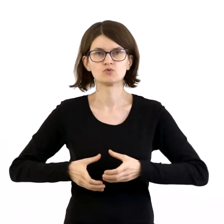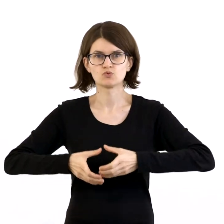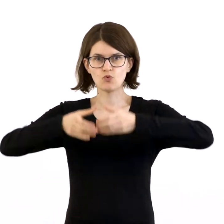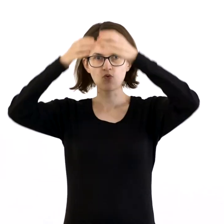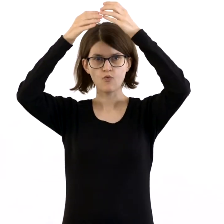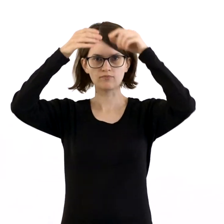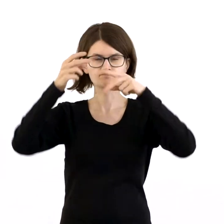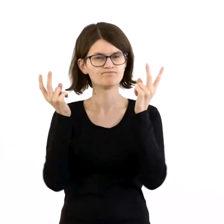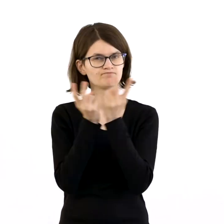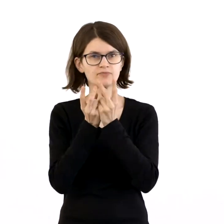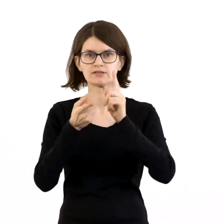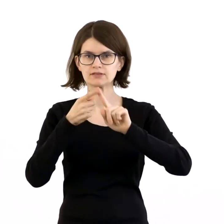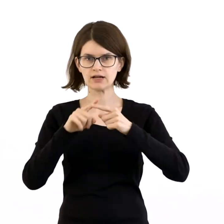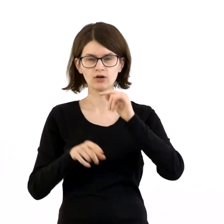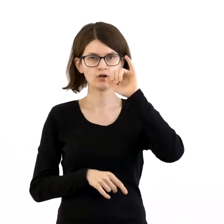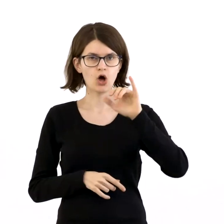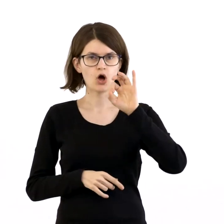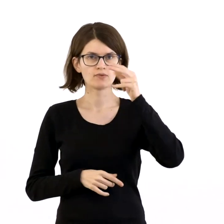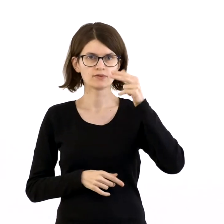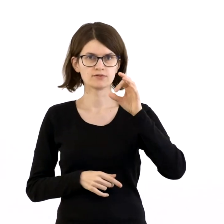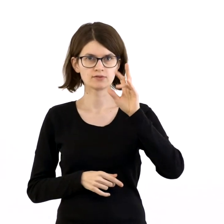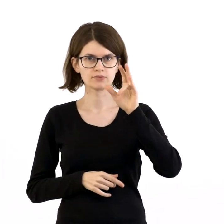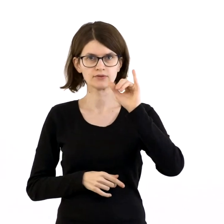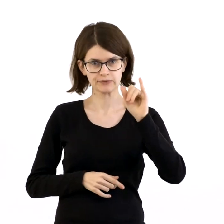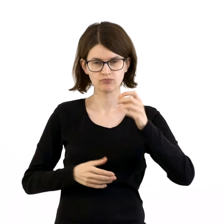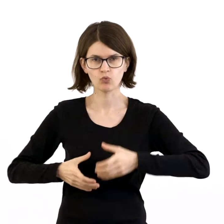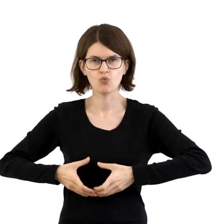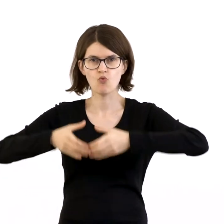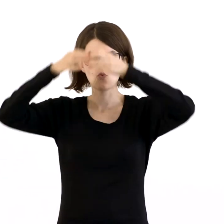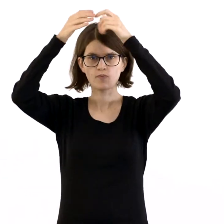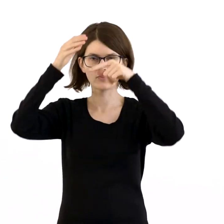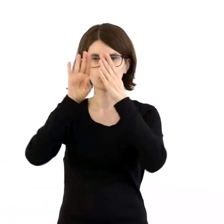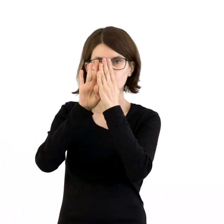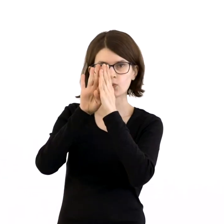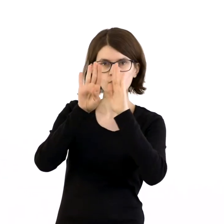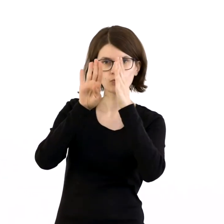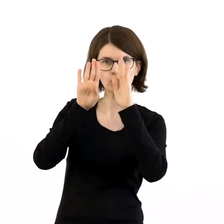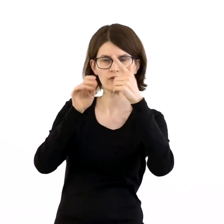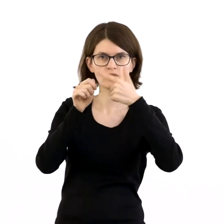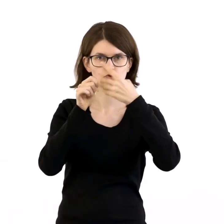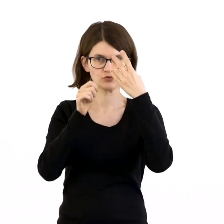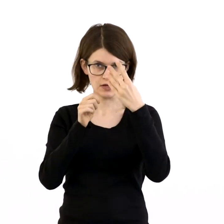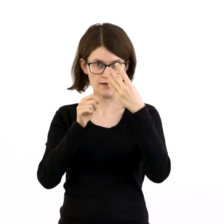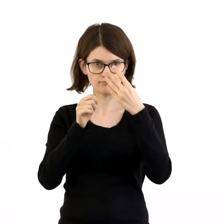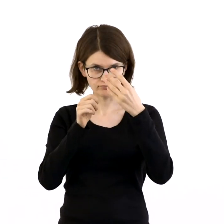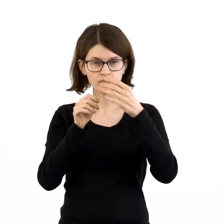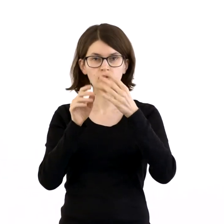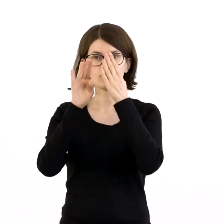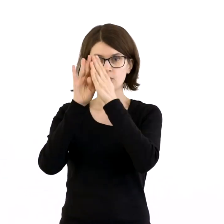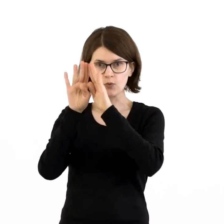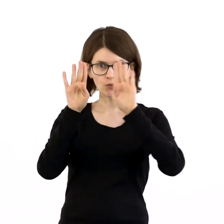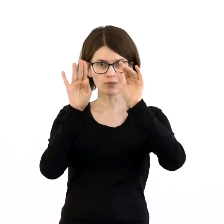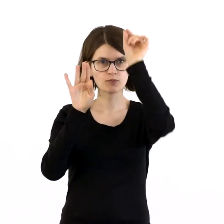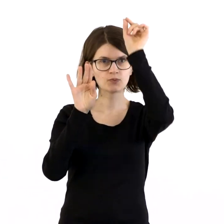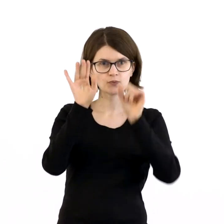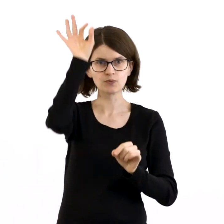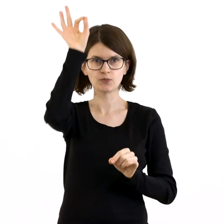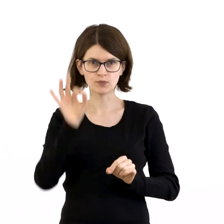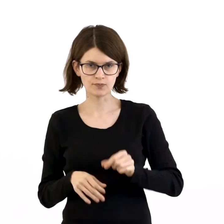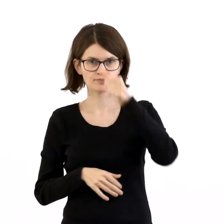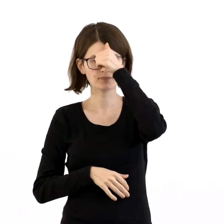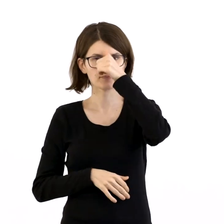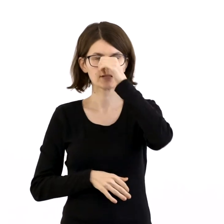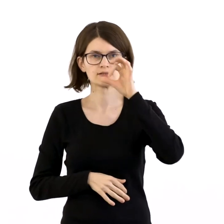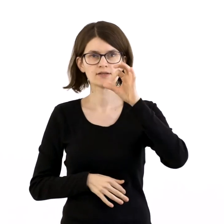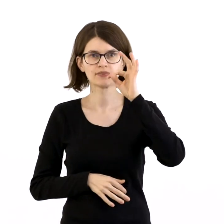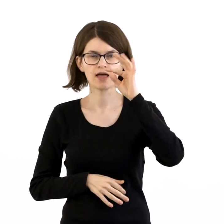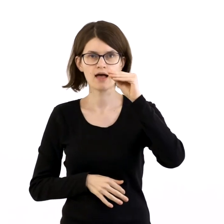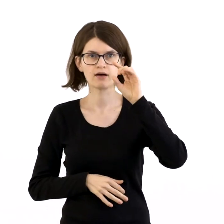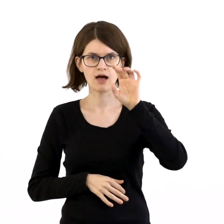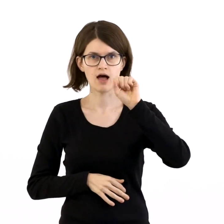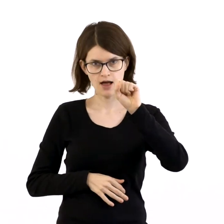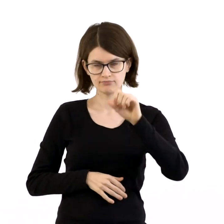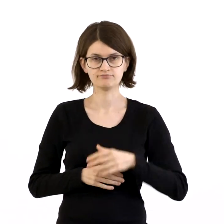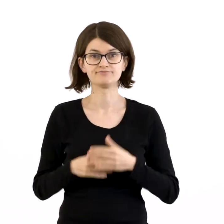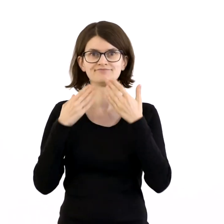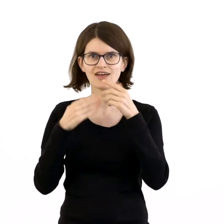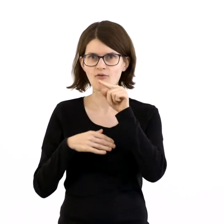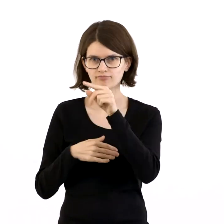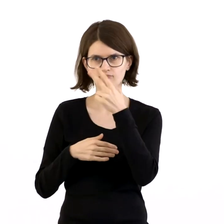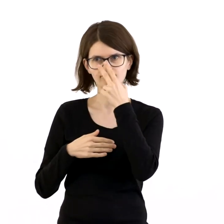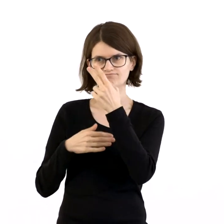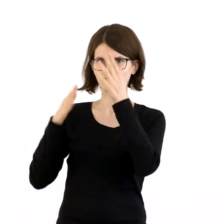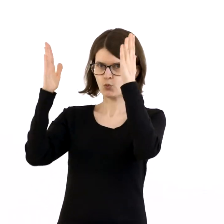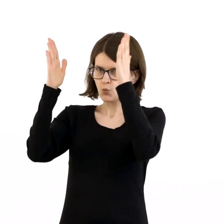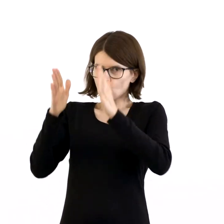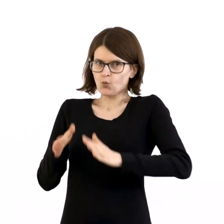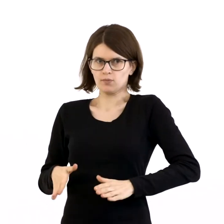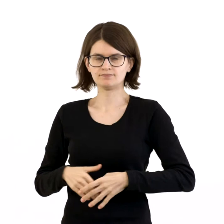Trzon kolumny, jak w stylu jońskim, został ozdobiony 24 żłobkowaniami połączonych listewkami (stegami), kolumna przez to zyskała smuklejsze proporcje.